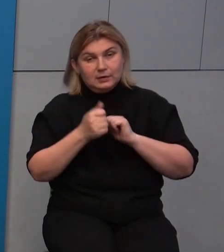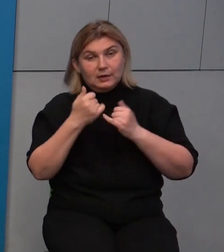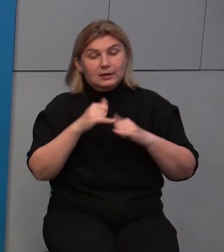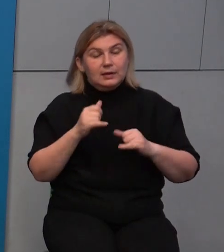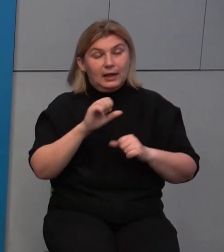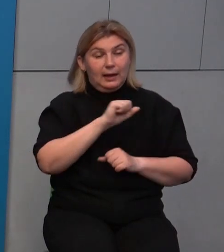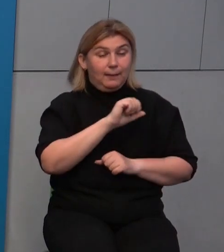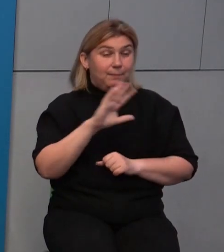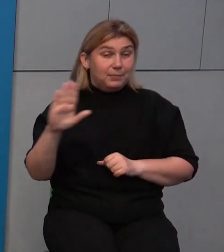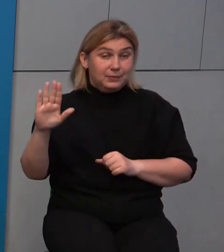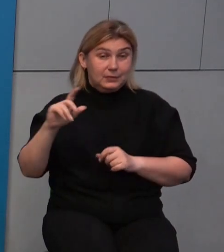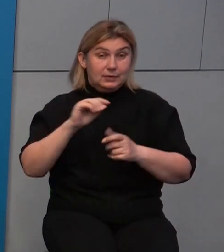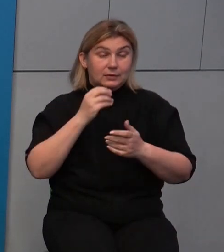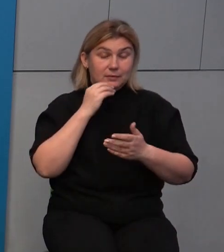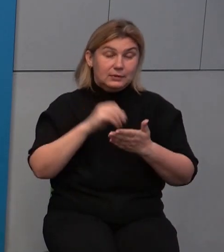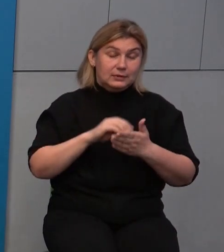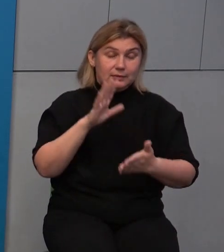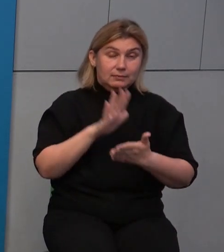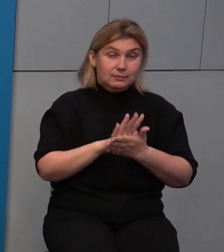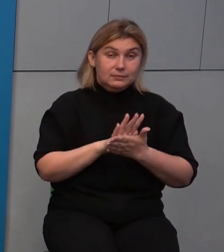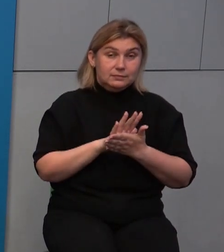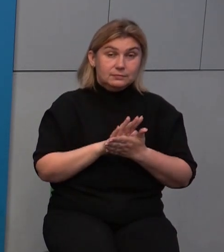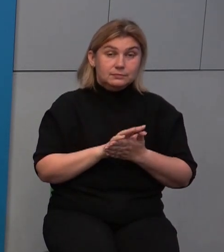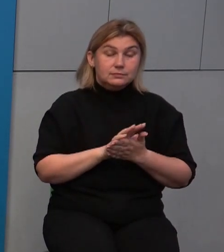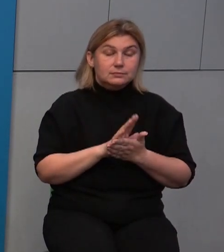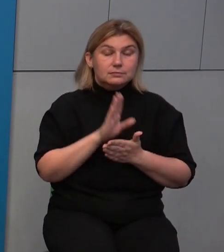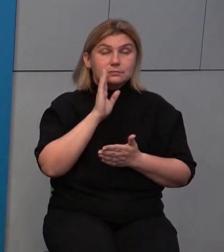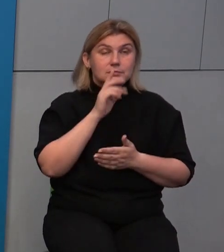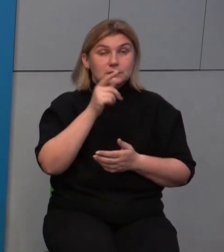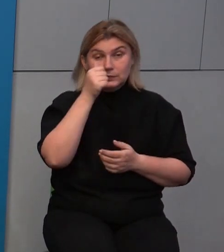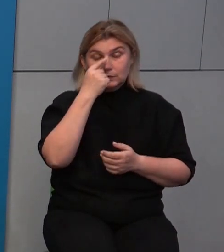zapisane dwa razy, jakby on tłumaczył też z rosyjskiego alfabetu,